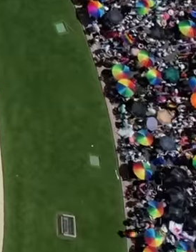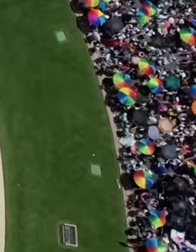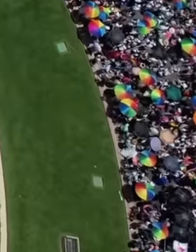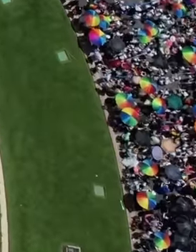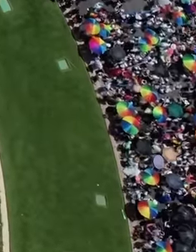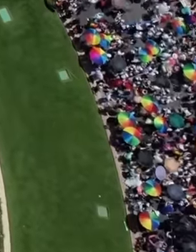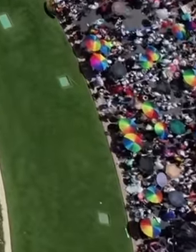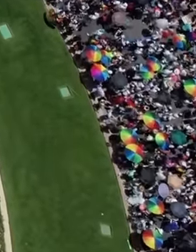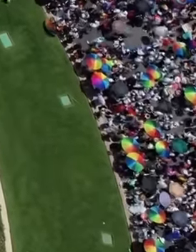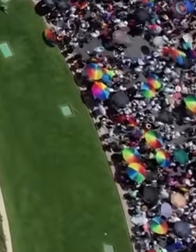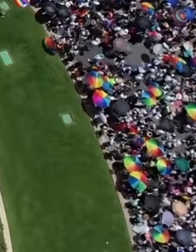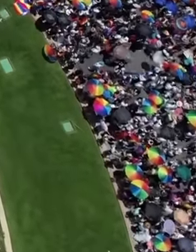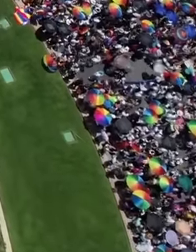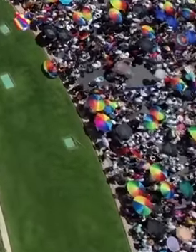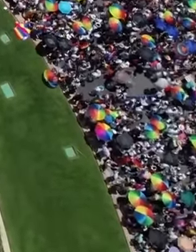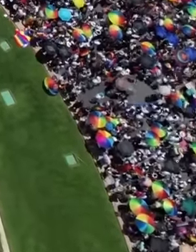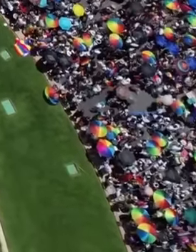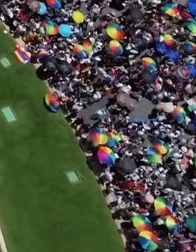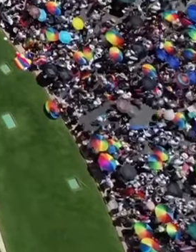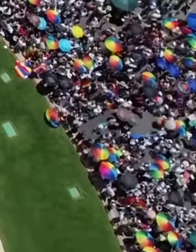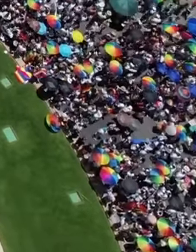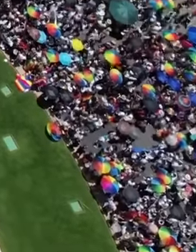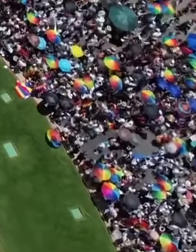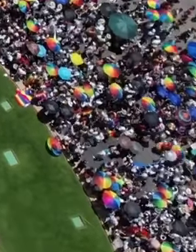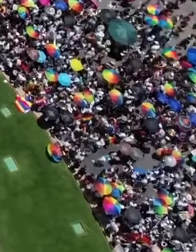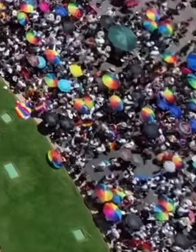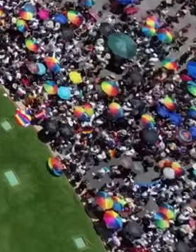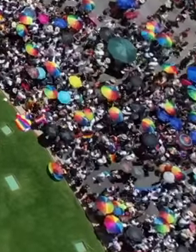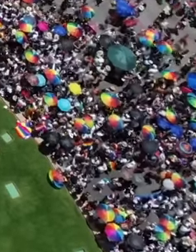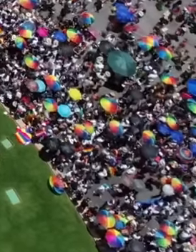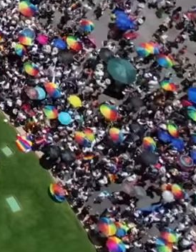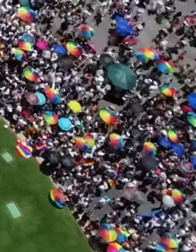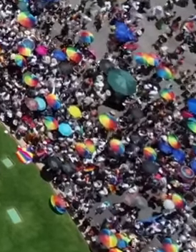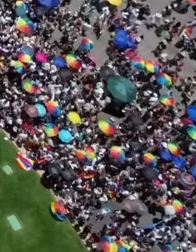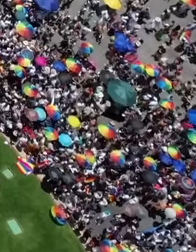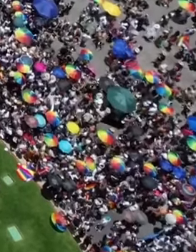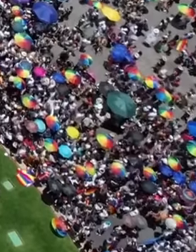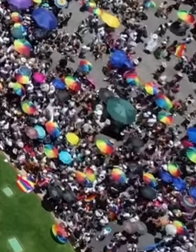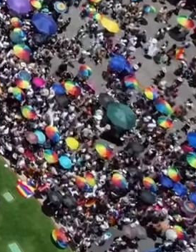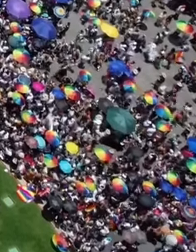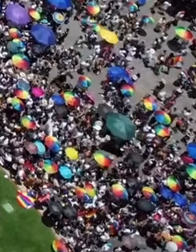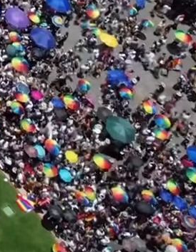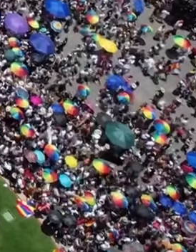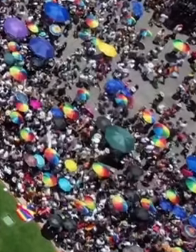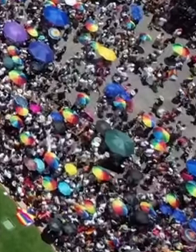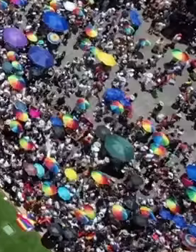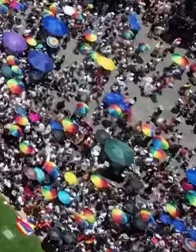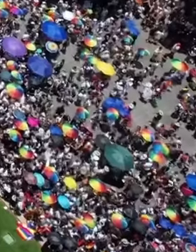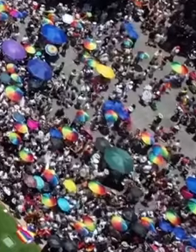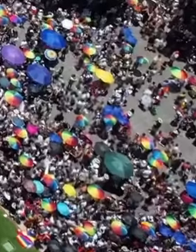Hoy es un día para sentir orgullo en el corazón. Poco a poco, con paso firme y sin descanso,